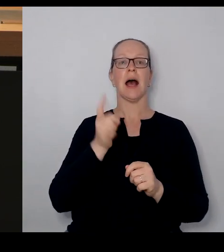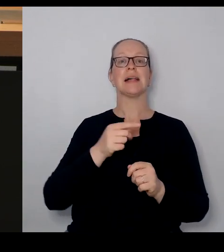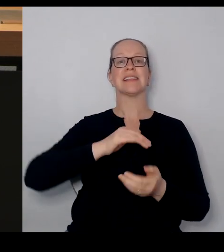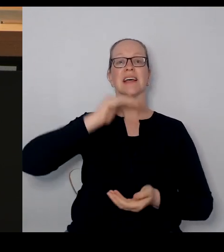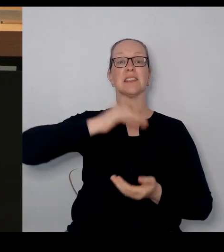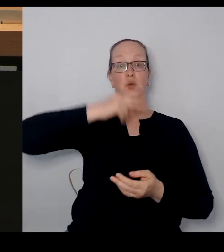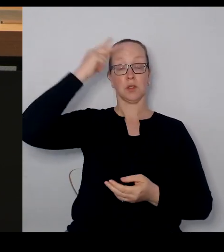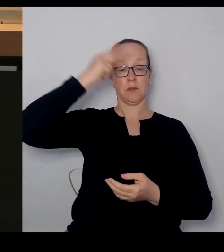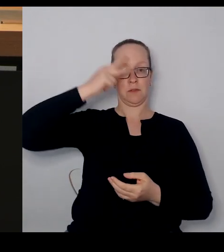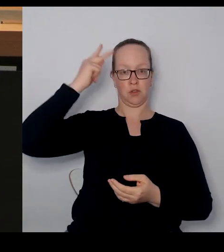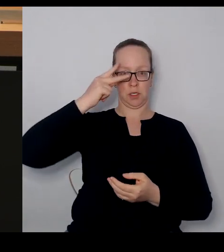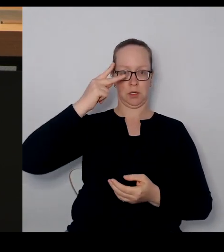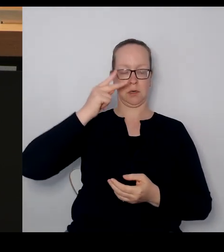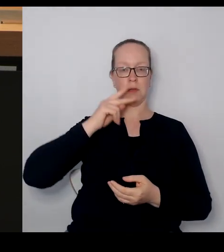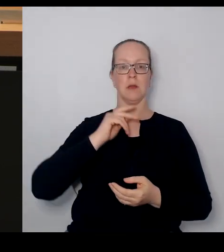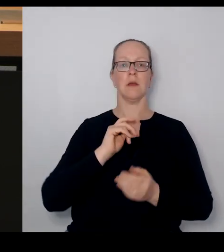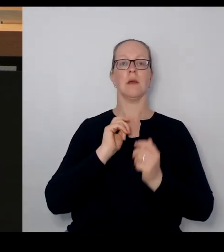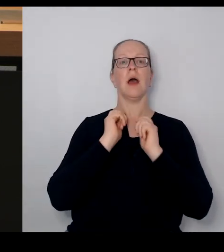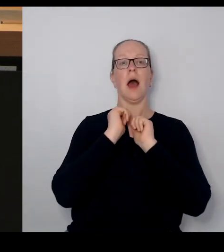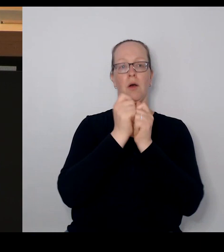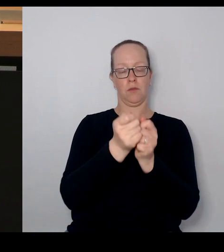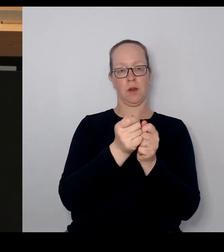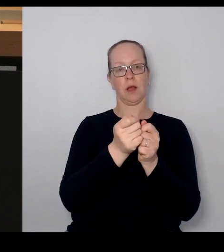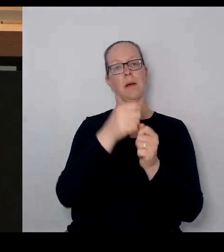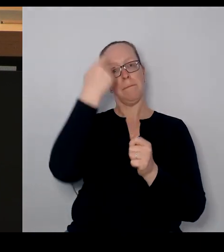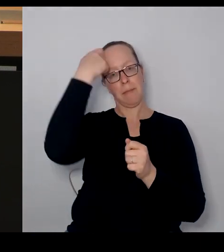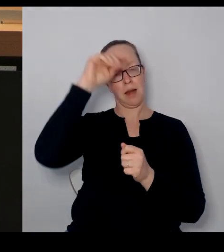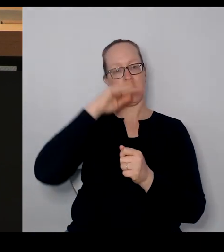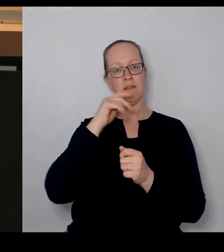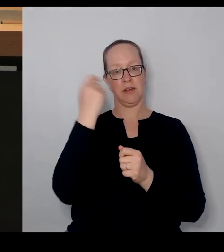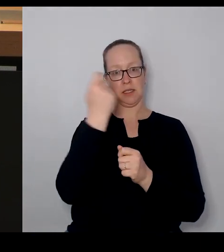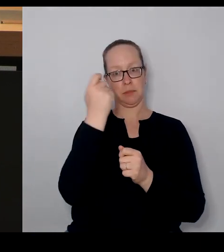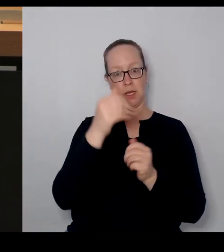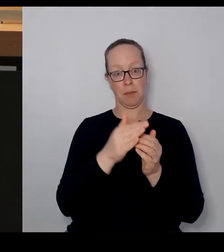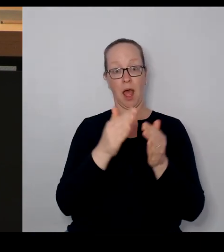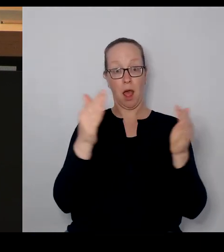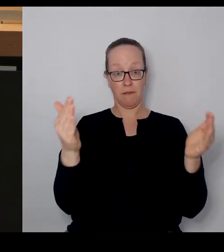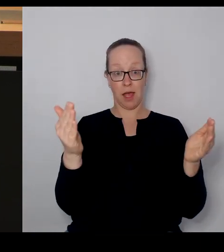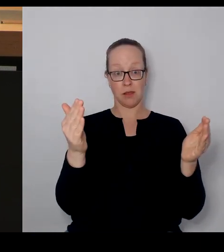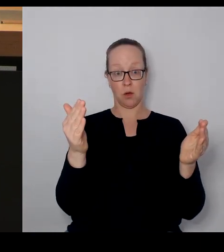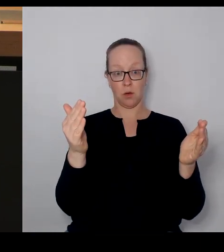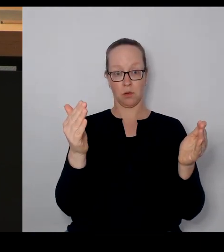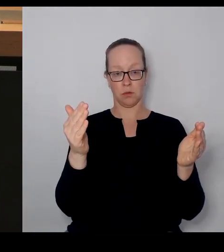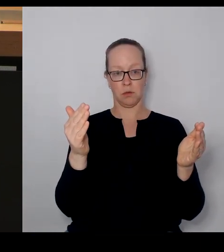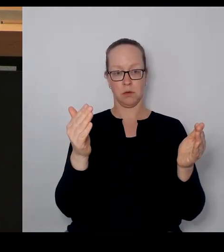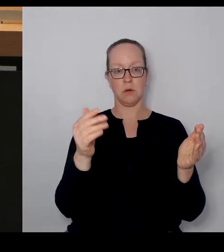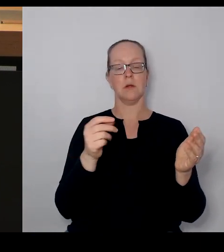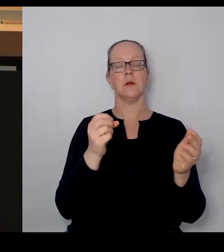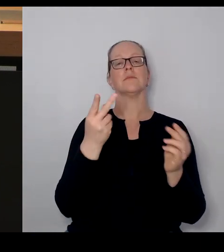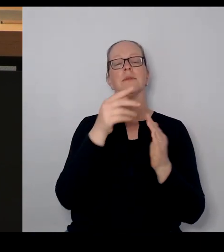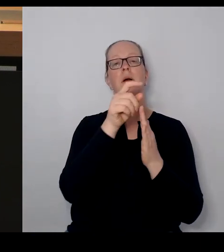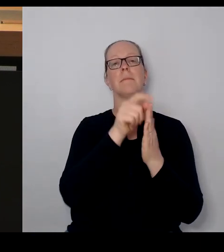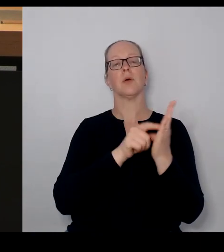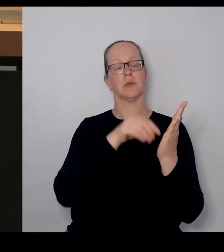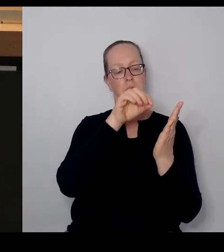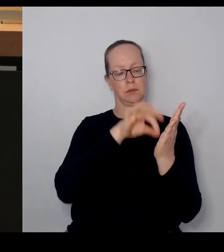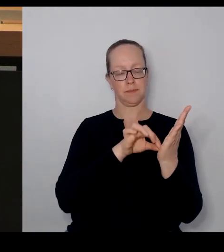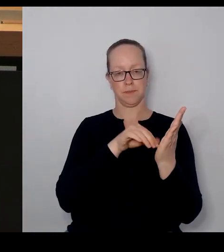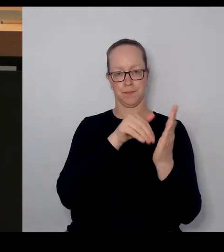Und darin finden sich dann die Punkte, dass Sie einerseits den Auftrag von der der Wasserbetriebe, von der reinen